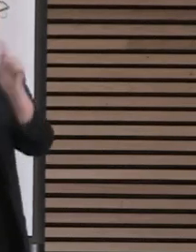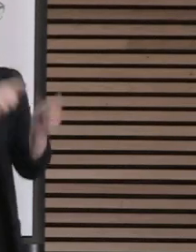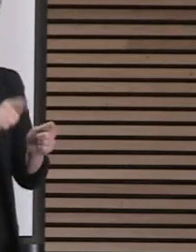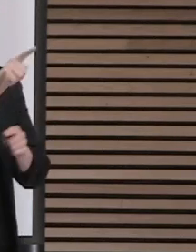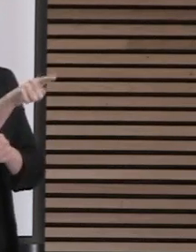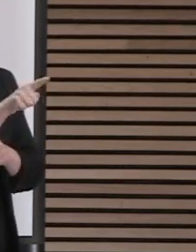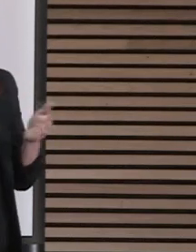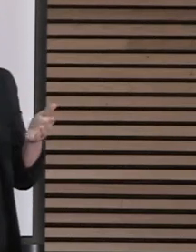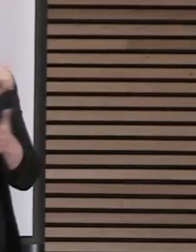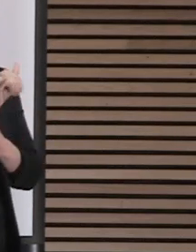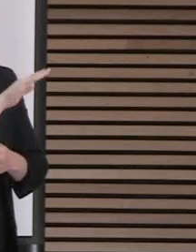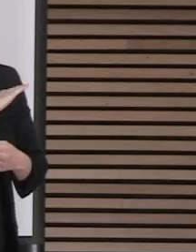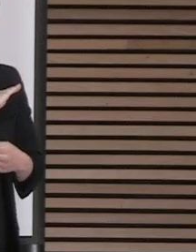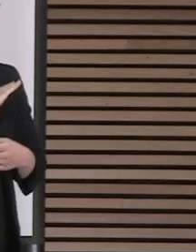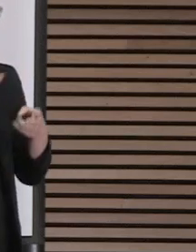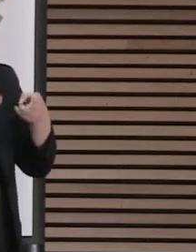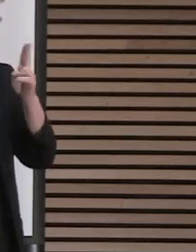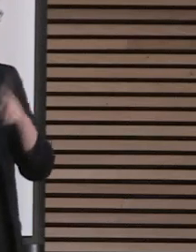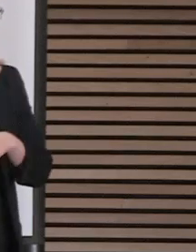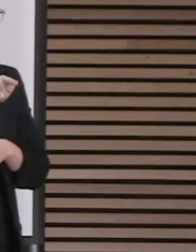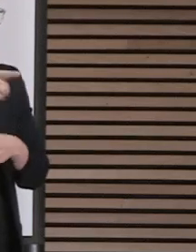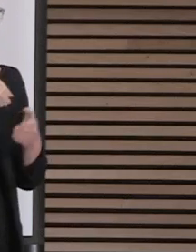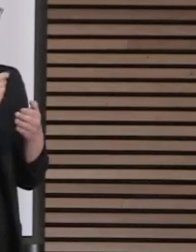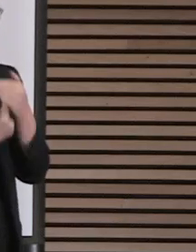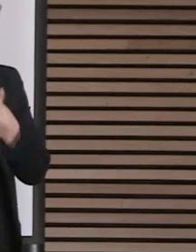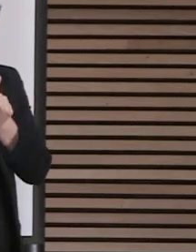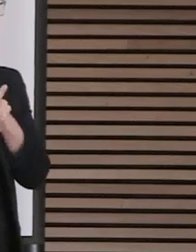ka whakamatau i te pai ki a